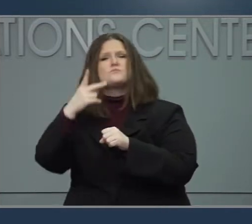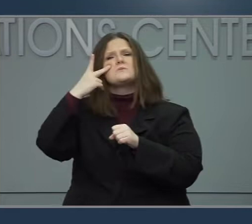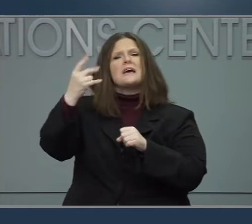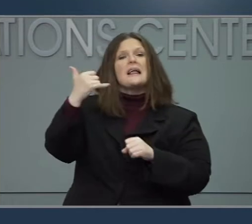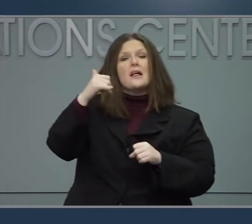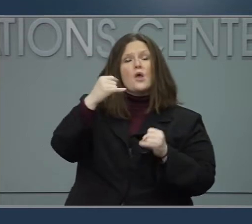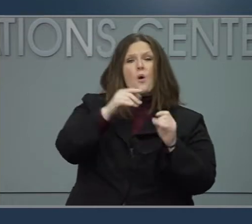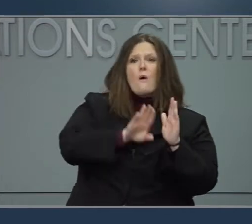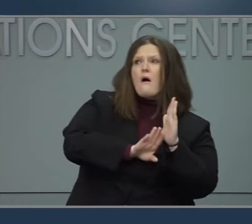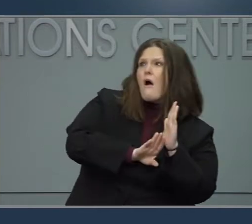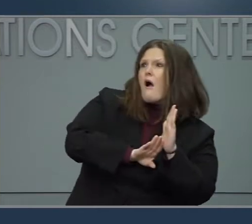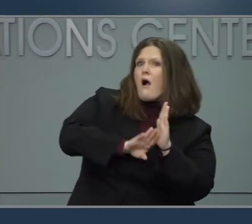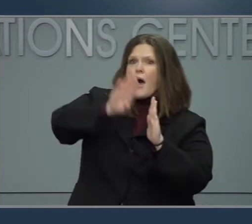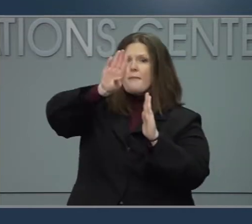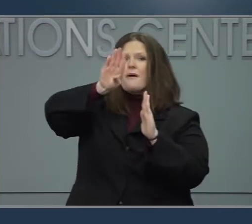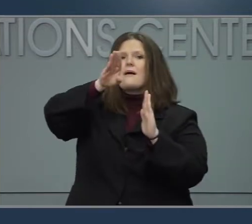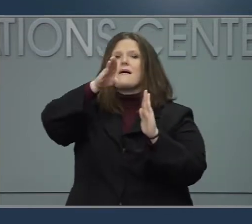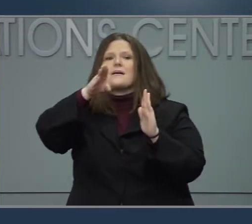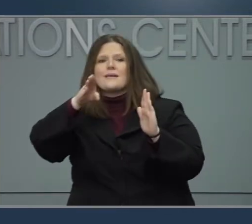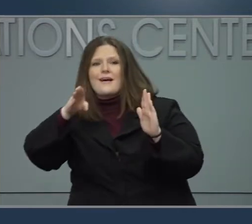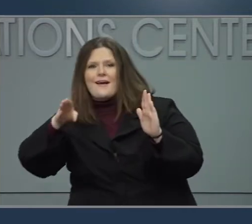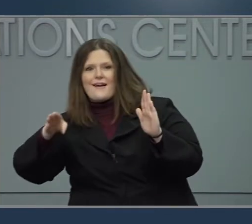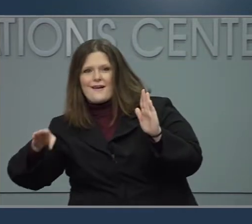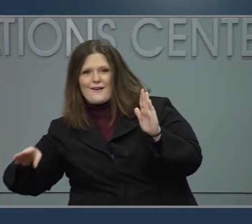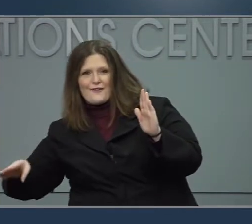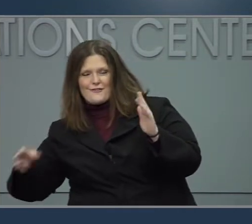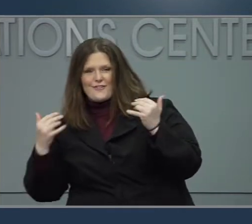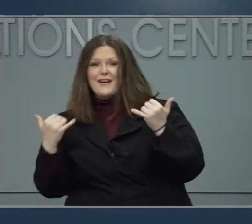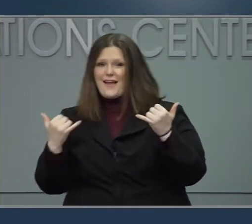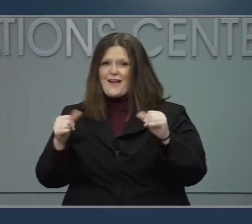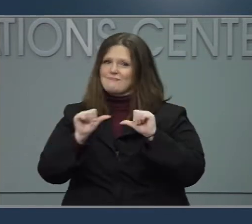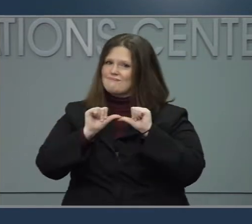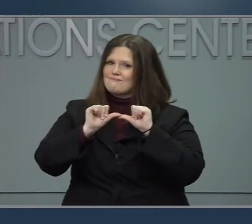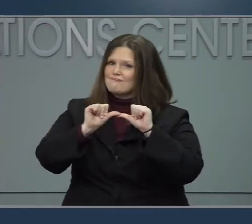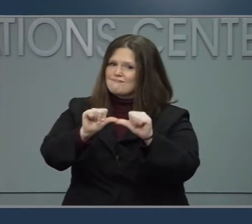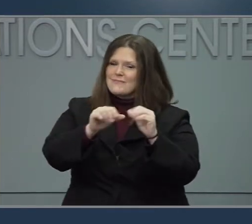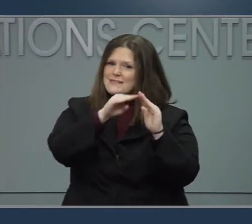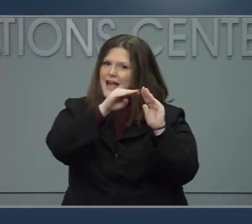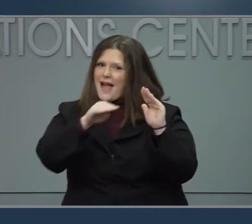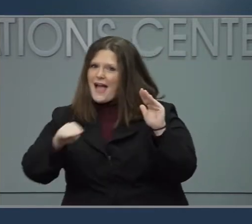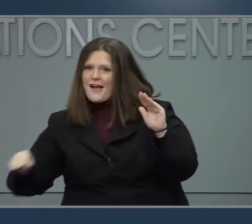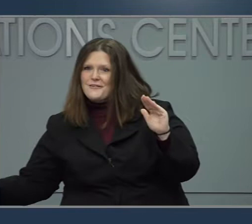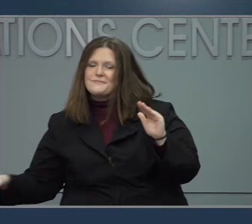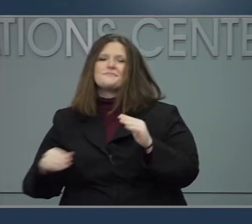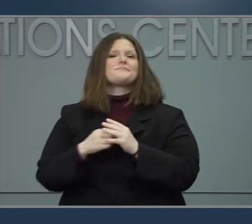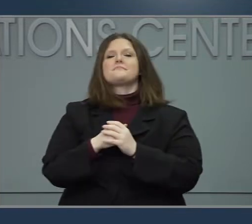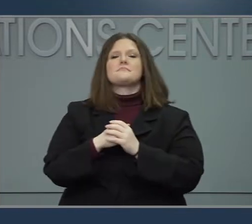en la línea amarilla continúa su tendencia a la baja. Luego vemos los nuevos casos. Esta